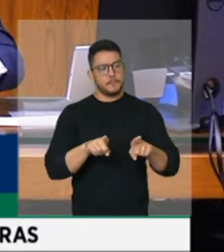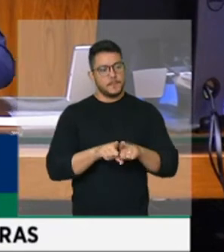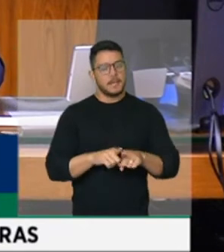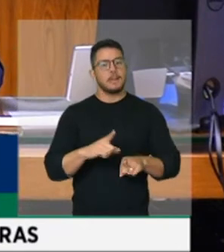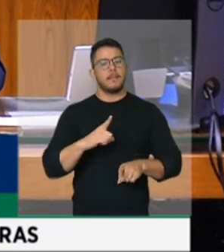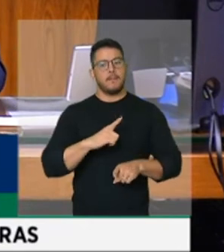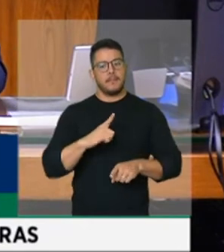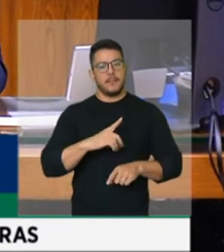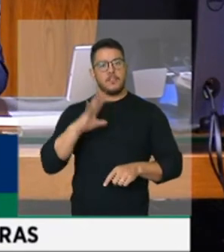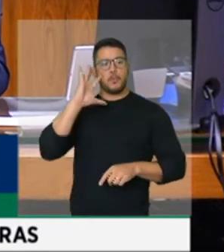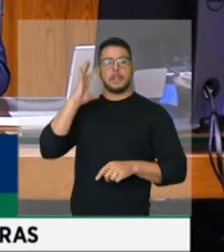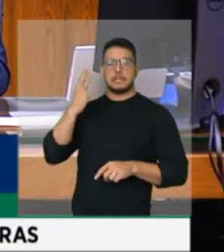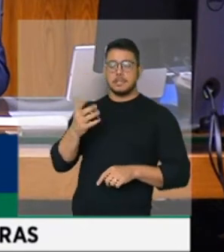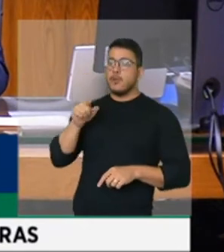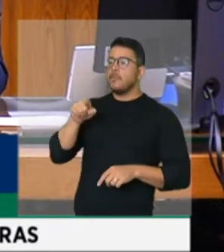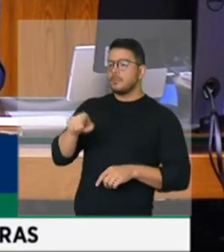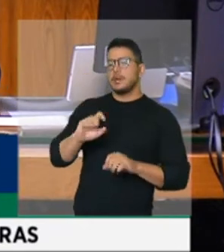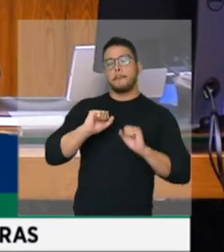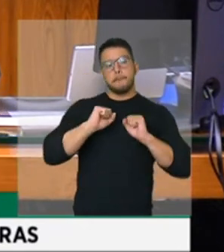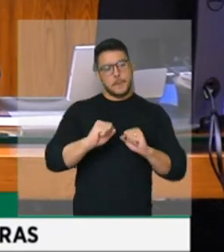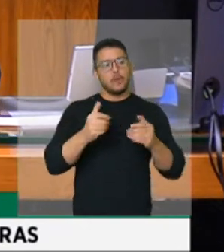VOSSA EXCELÊNCIA REGIMENTALMENTE PODE RECORRER. COM A PALAVRA DEPUTADO GLAUBER